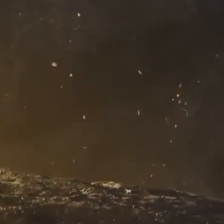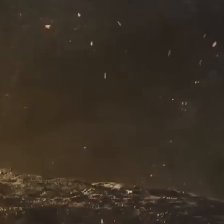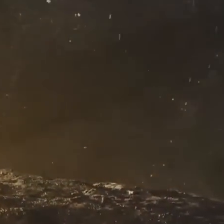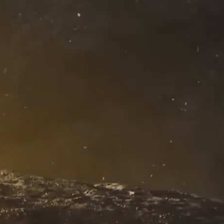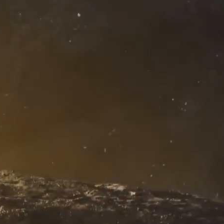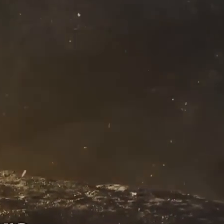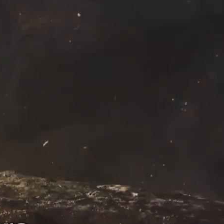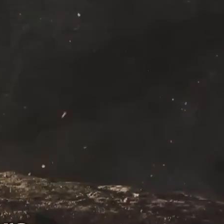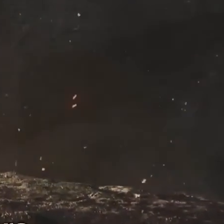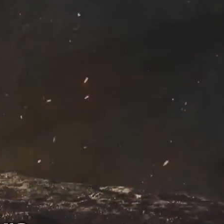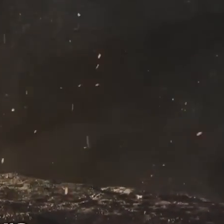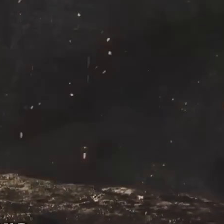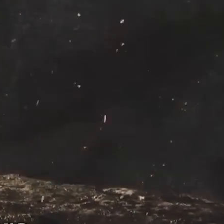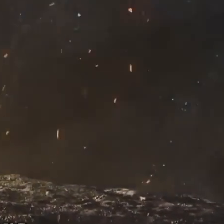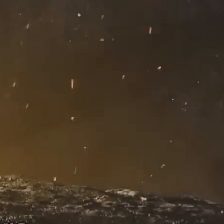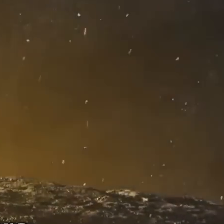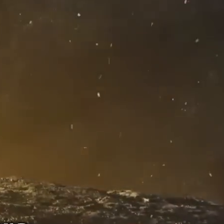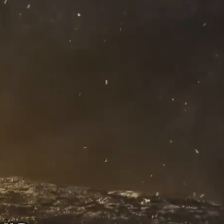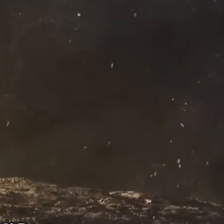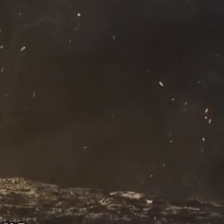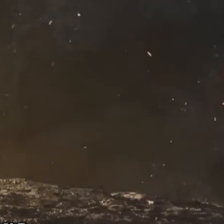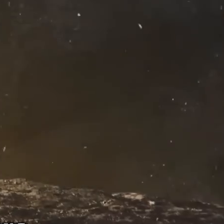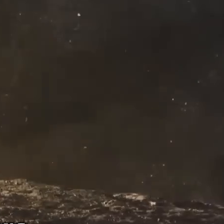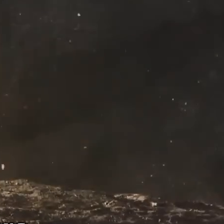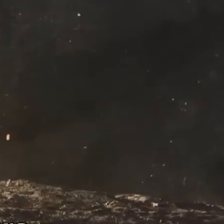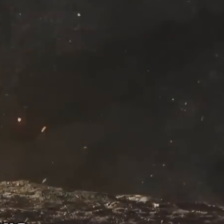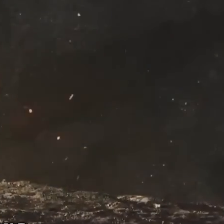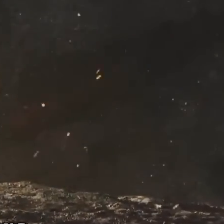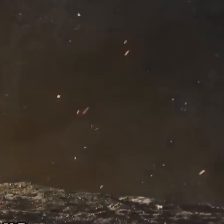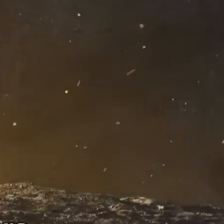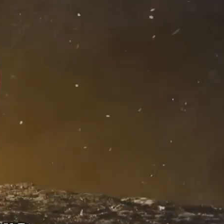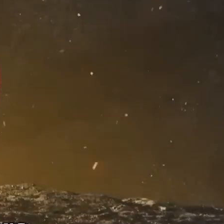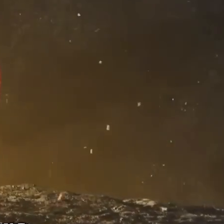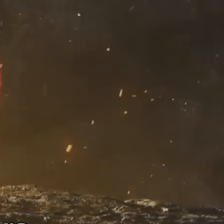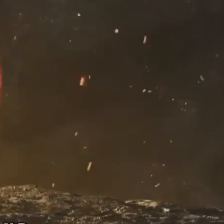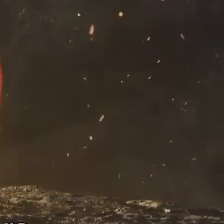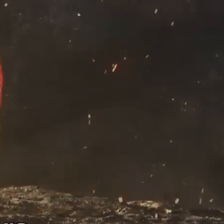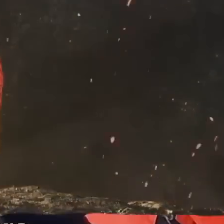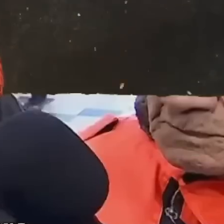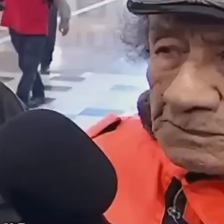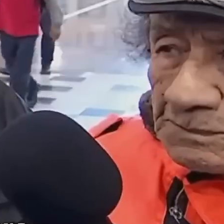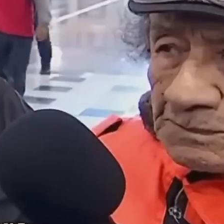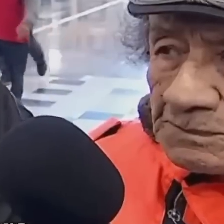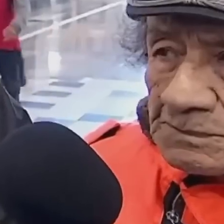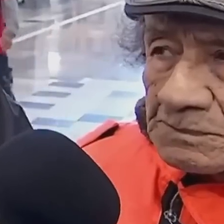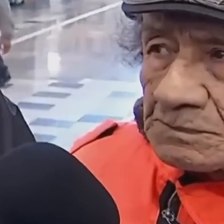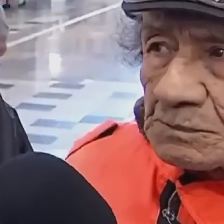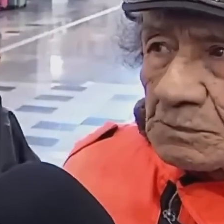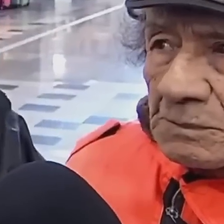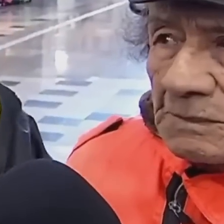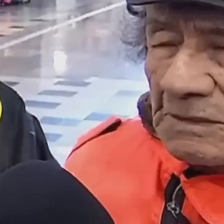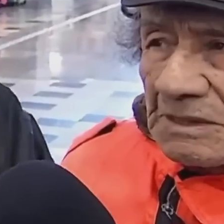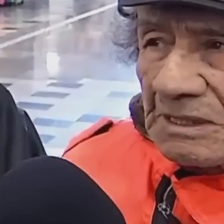la fuerza y el amor de los mexicanos que vivimos en este lado de la frontera allá vamos hermanos